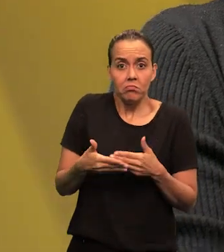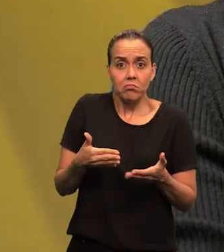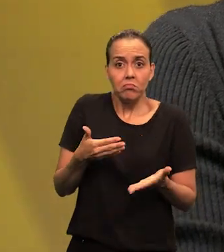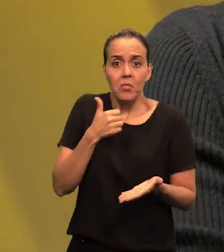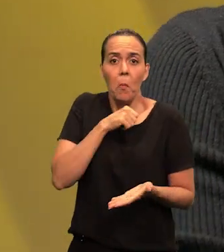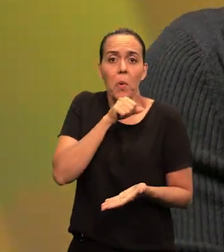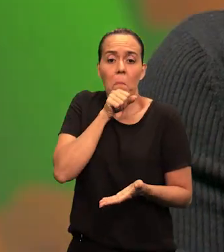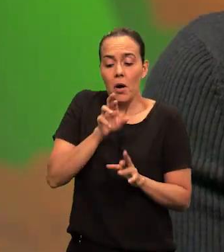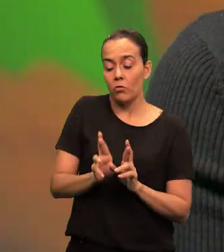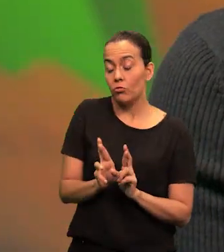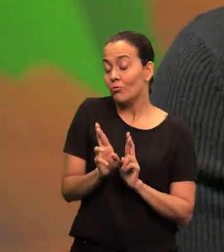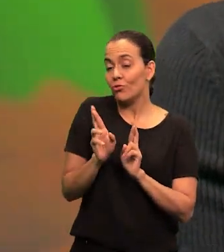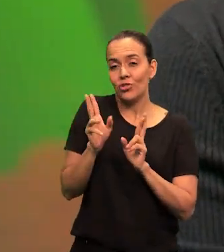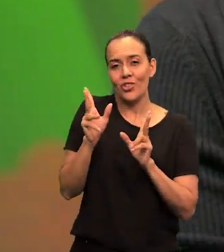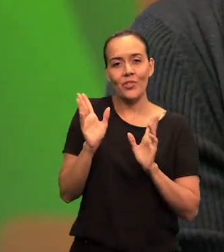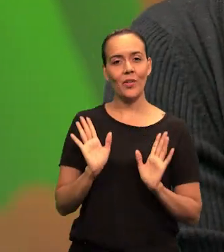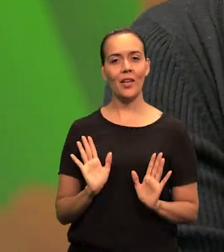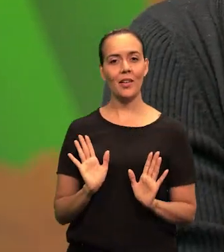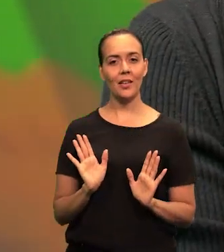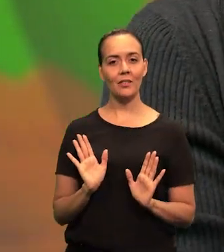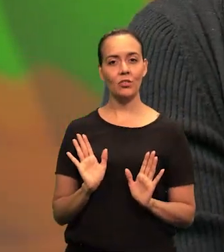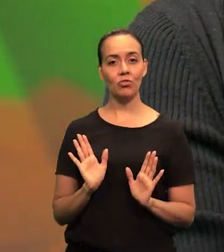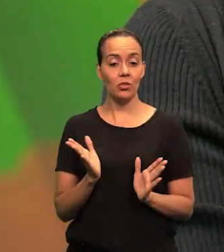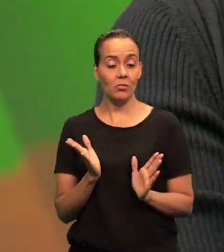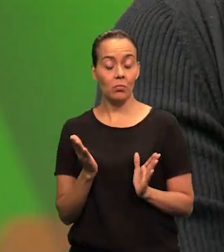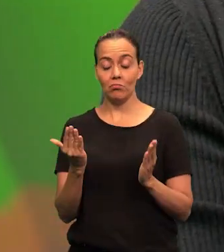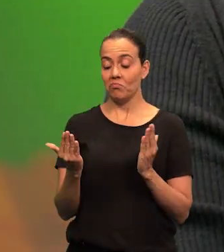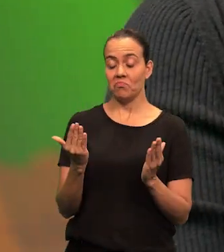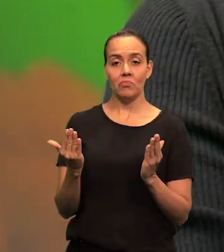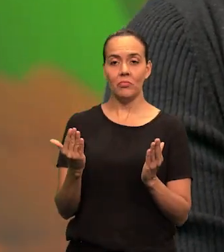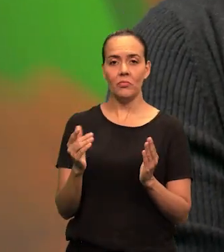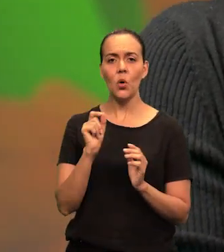você pode ser uma mãe apenas diferente da média. Então,